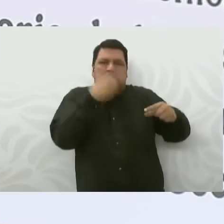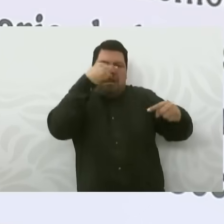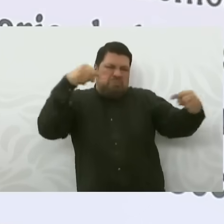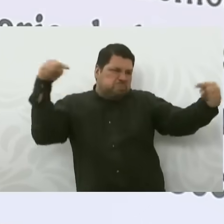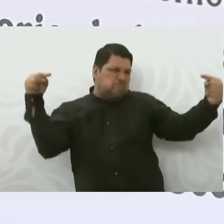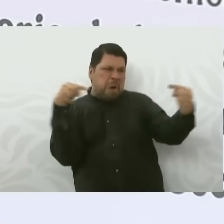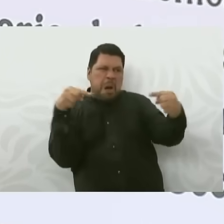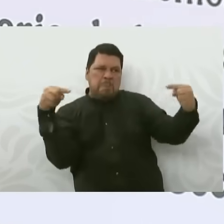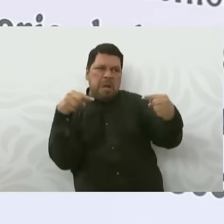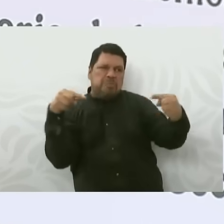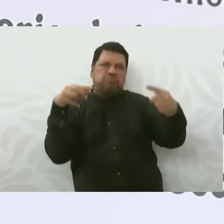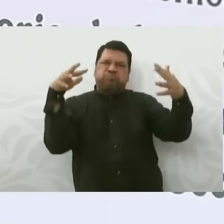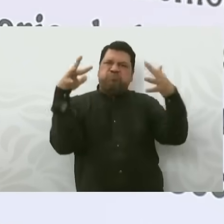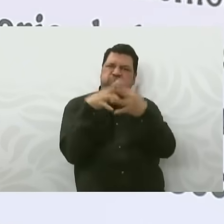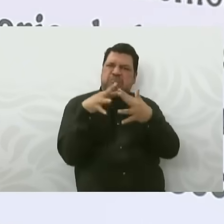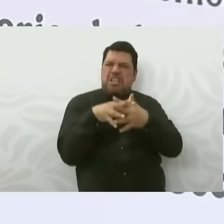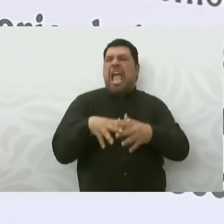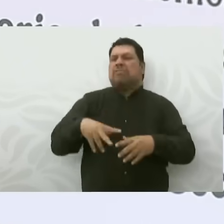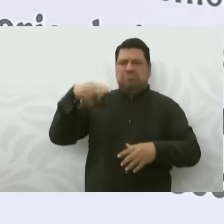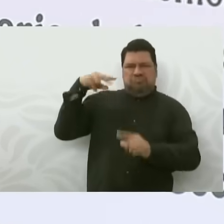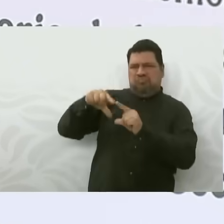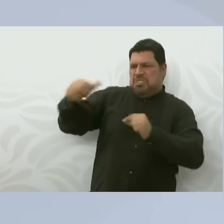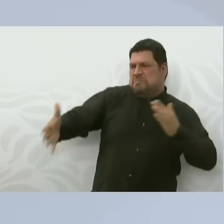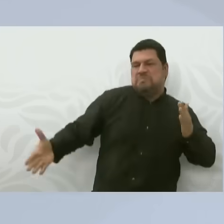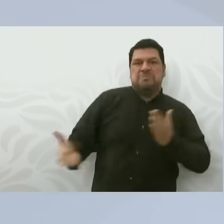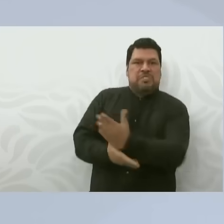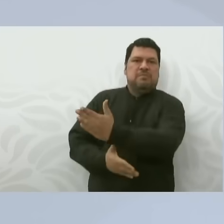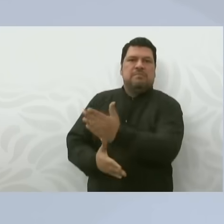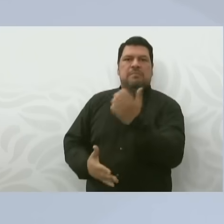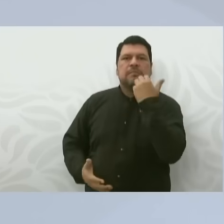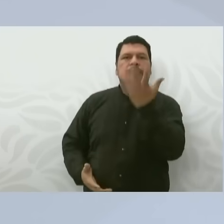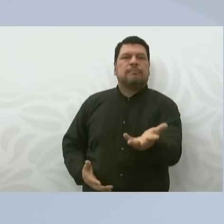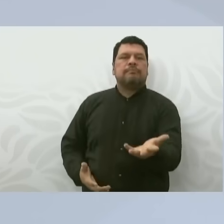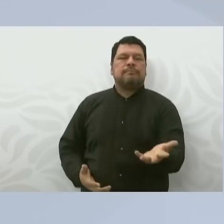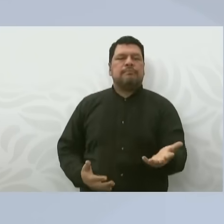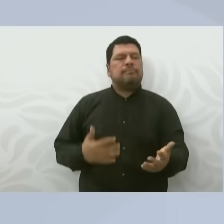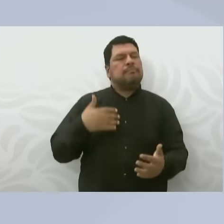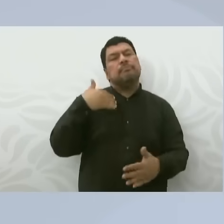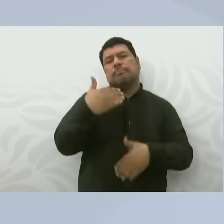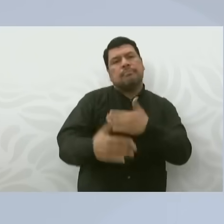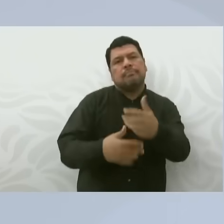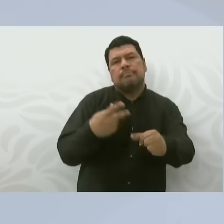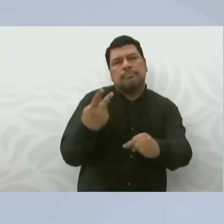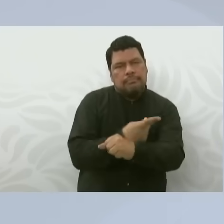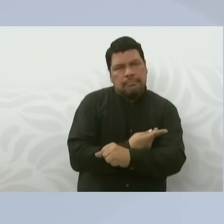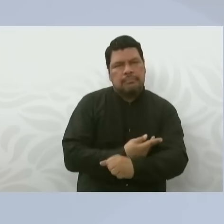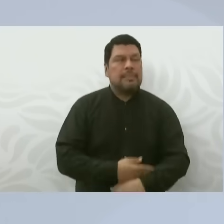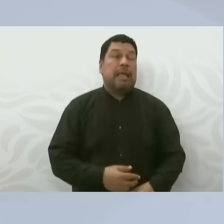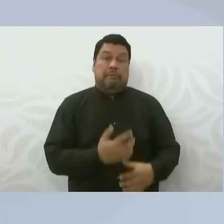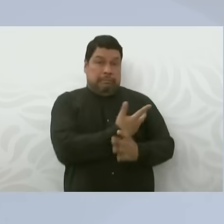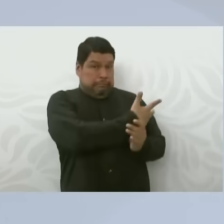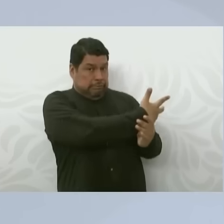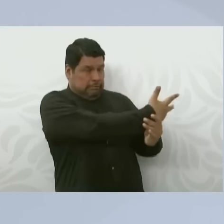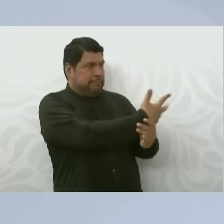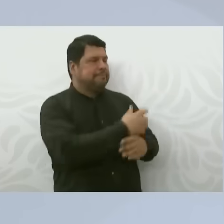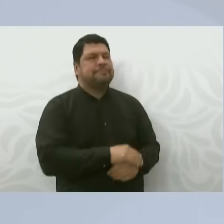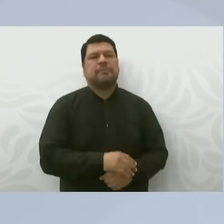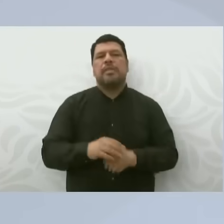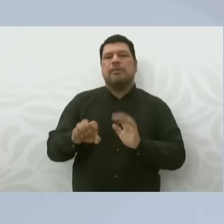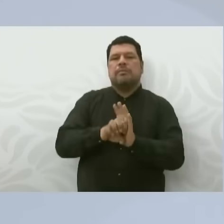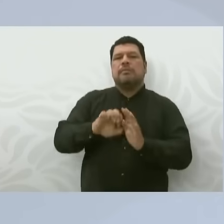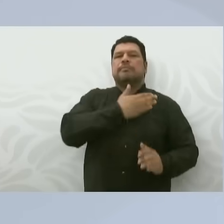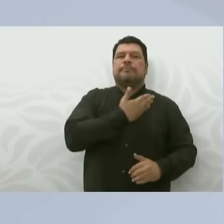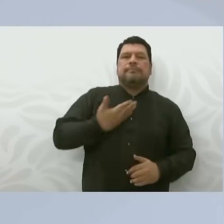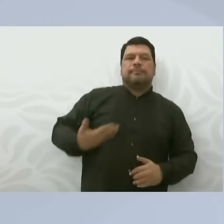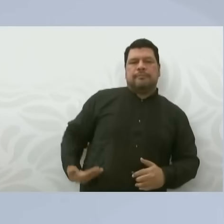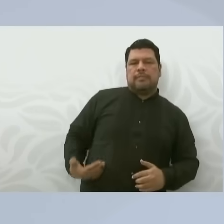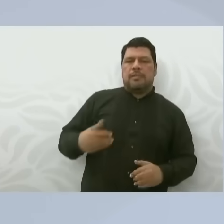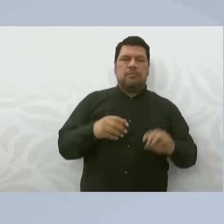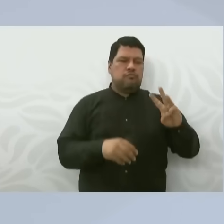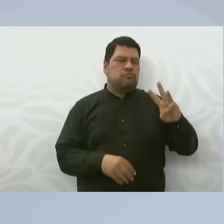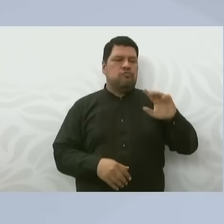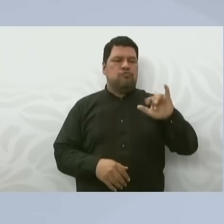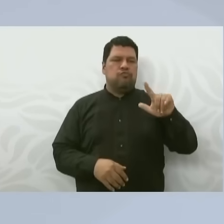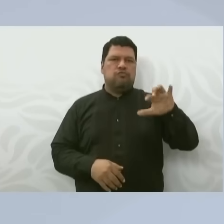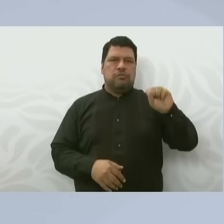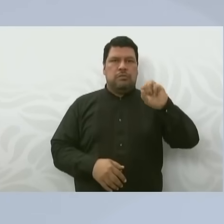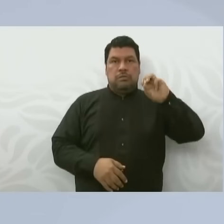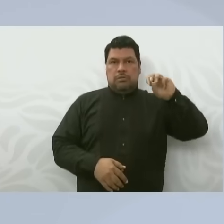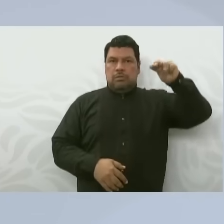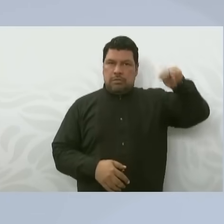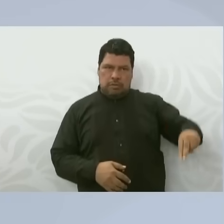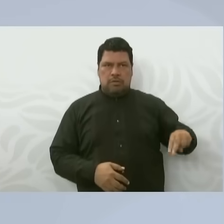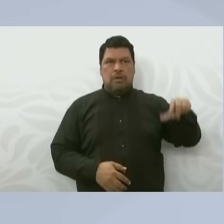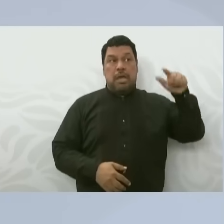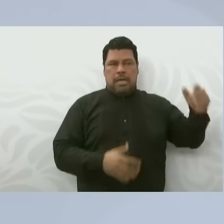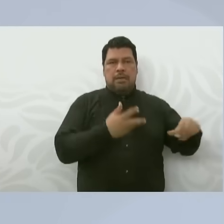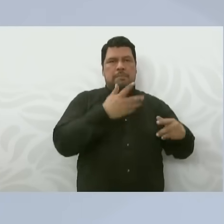veracruzano después se dijo que cuando entró el presidente Wilson presidente de los Estados